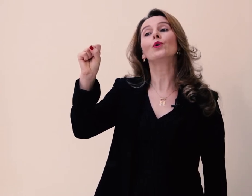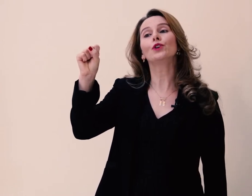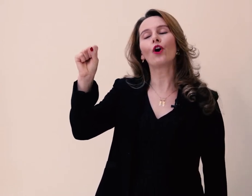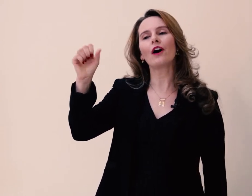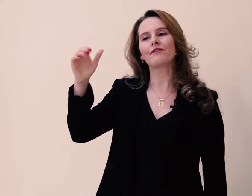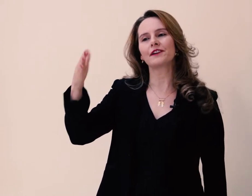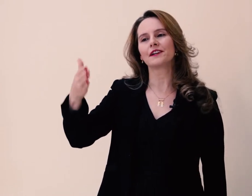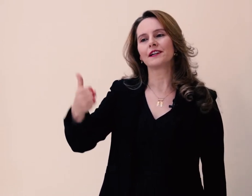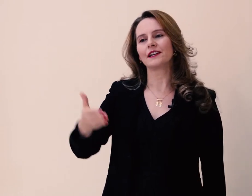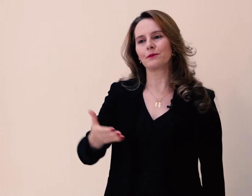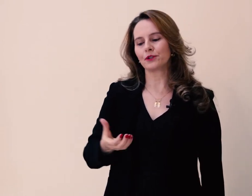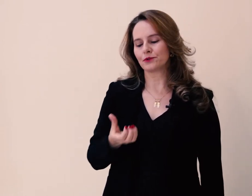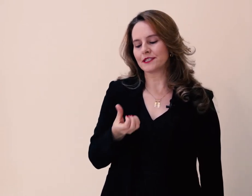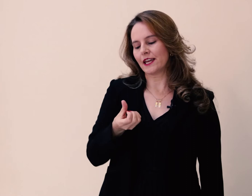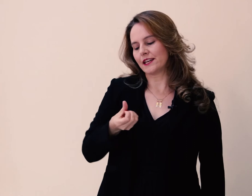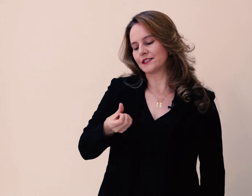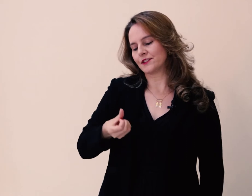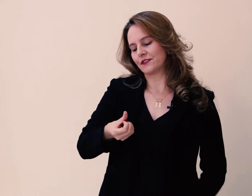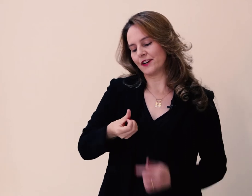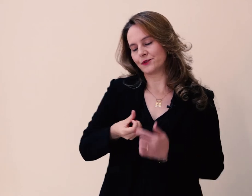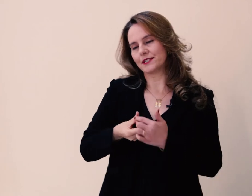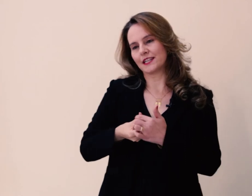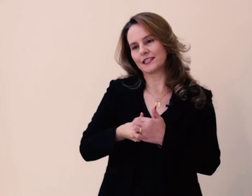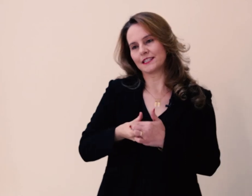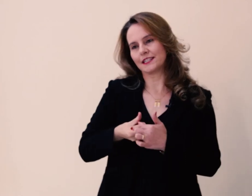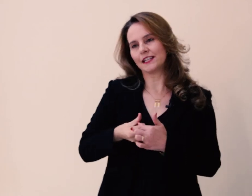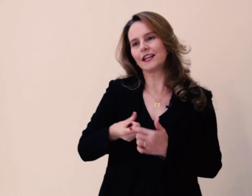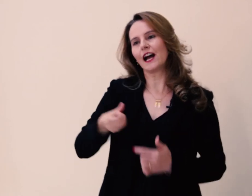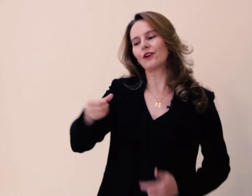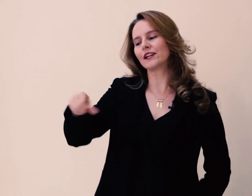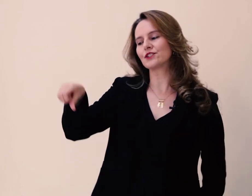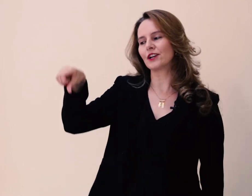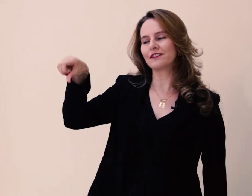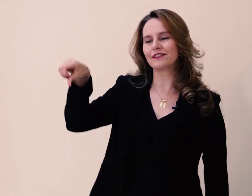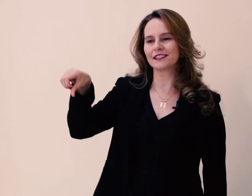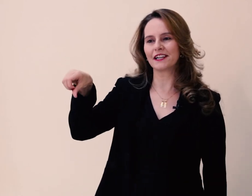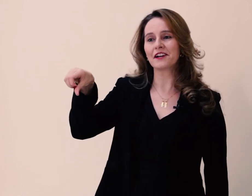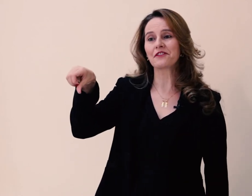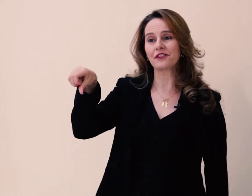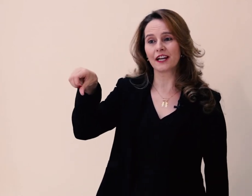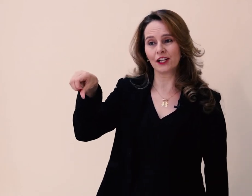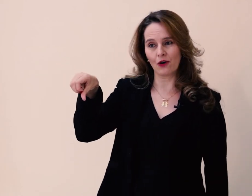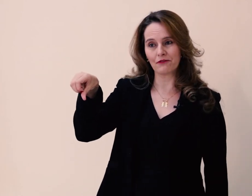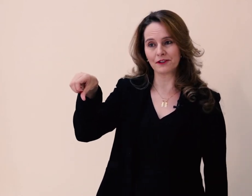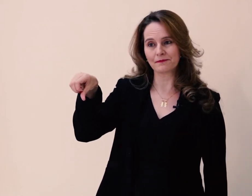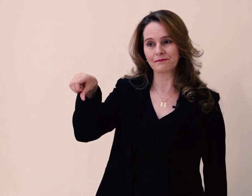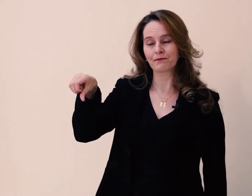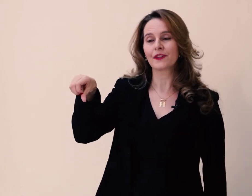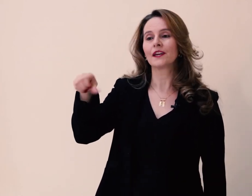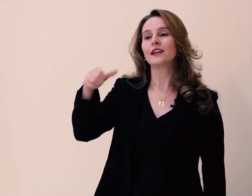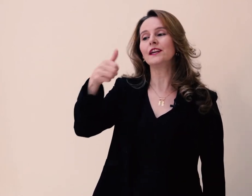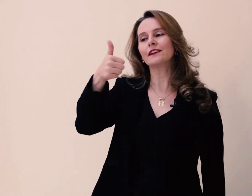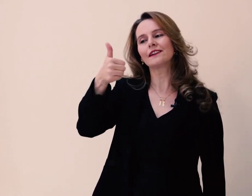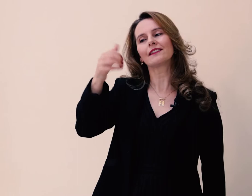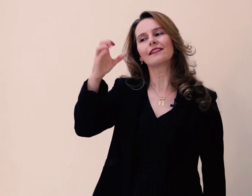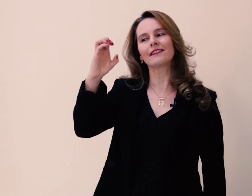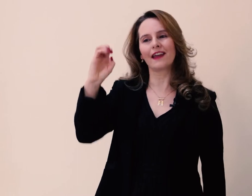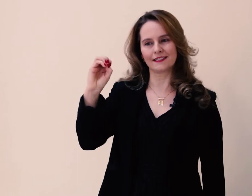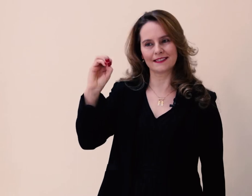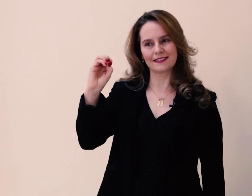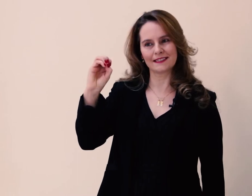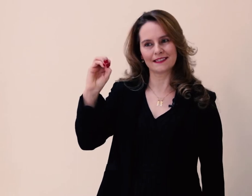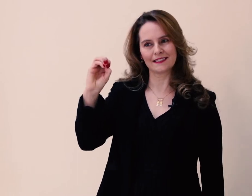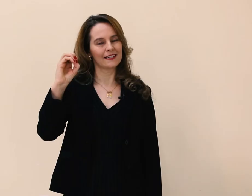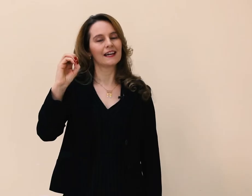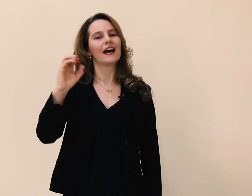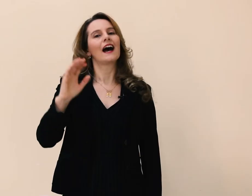O 9, lembram do 6 se você faz 6 assim agora só levanta fica 9 e 10.